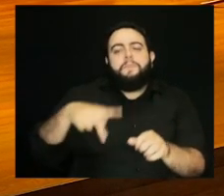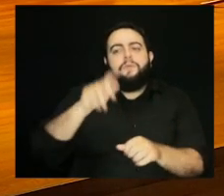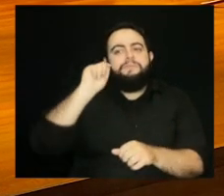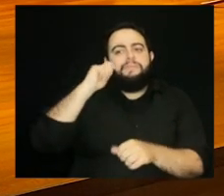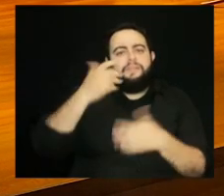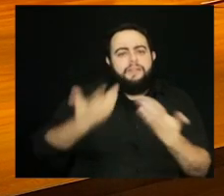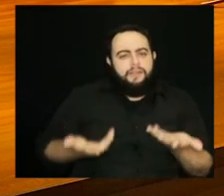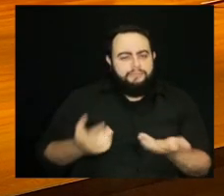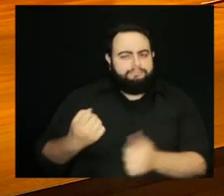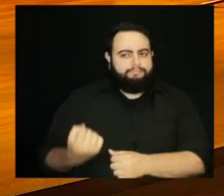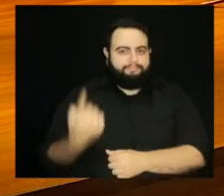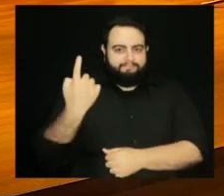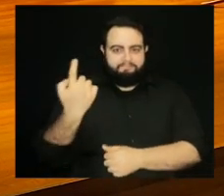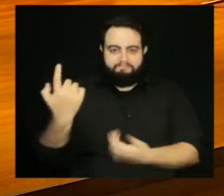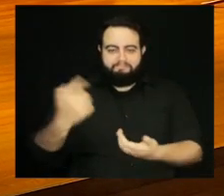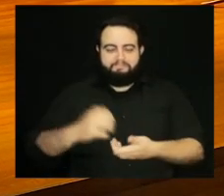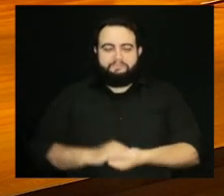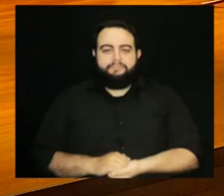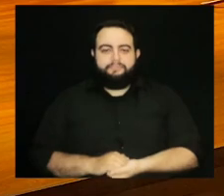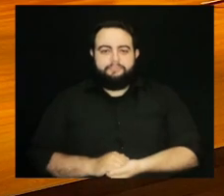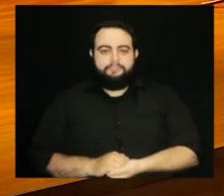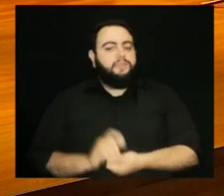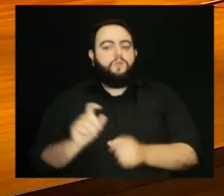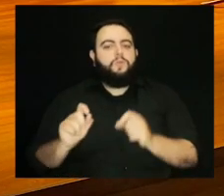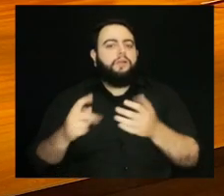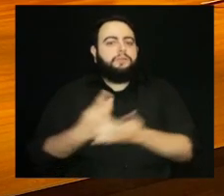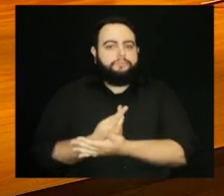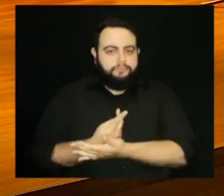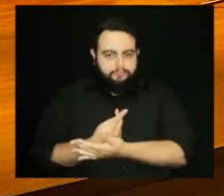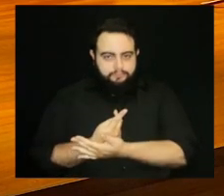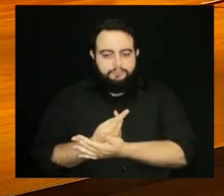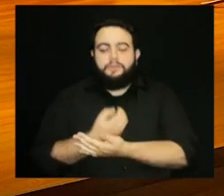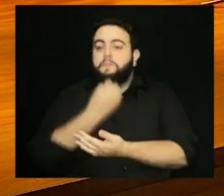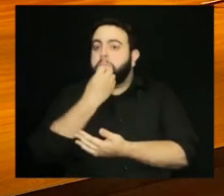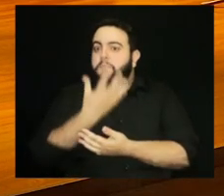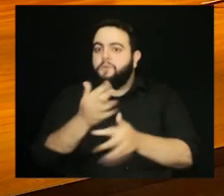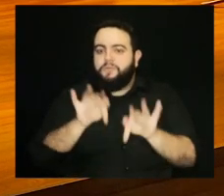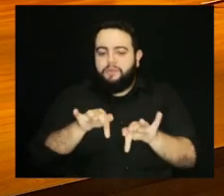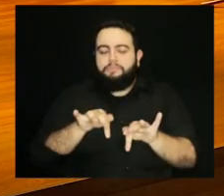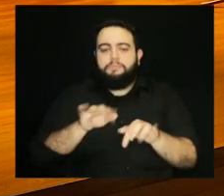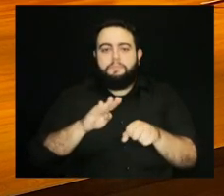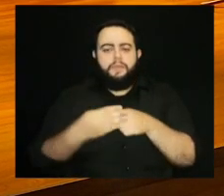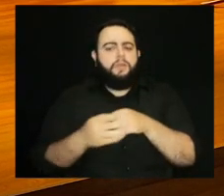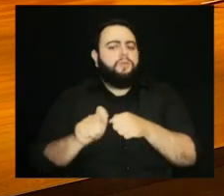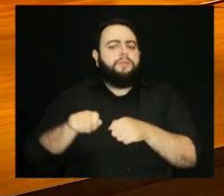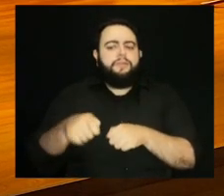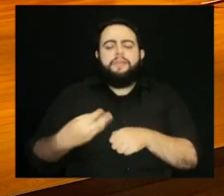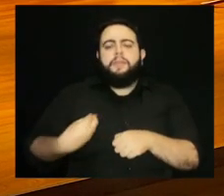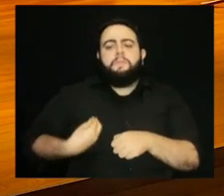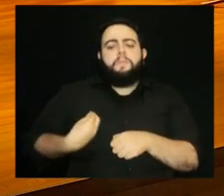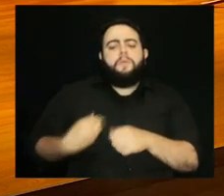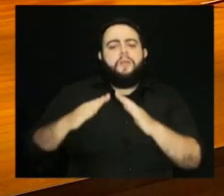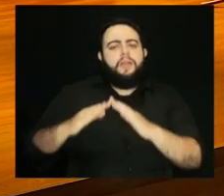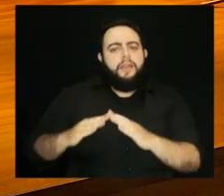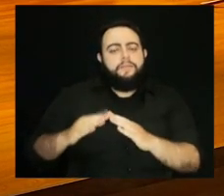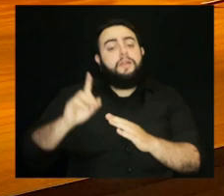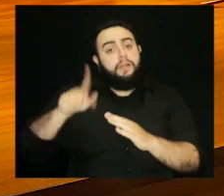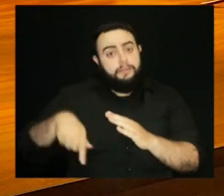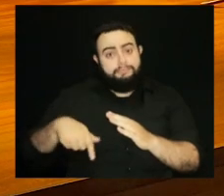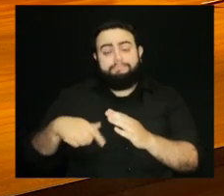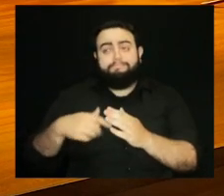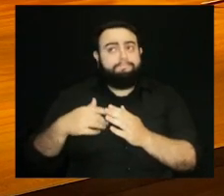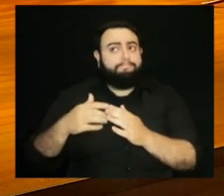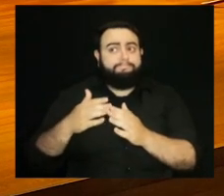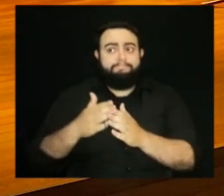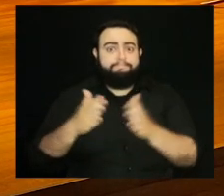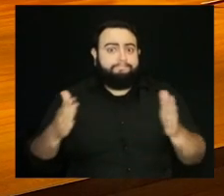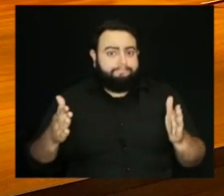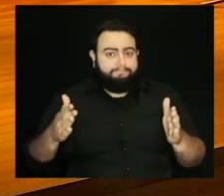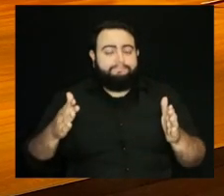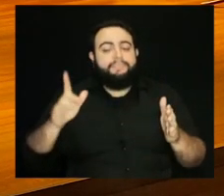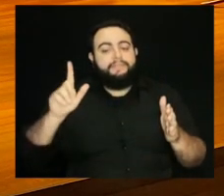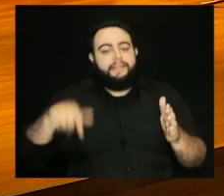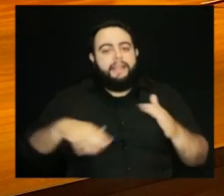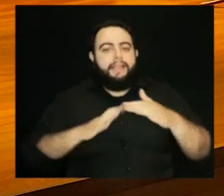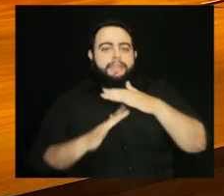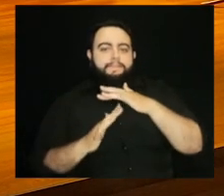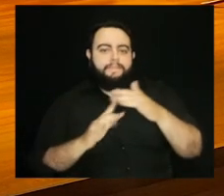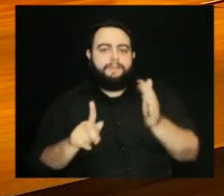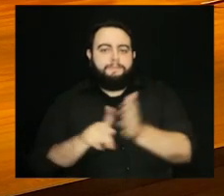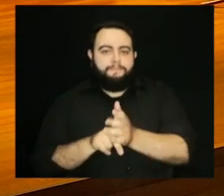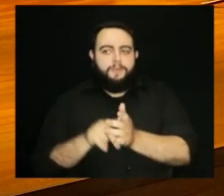E aí o que acontecia, quem morava no Bom Fim basicamente: imigrantes italianos,